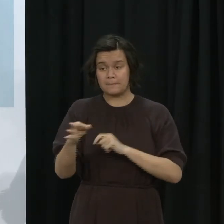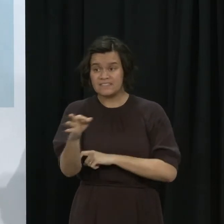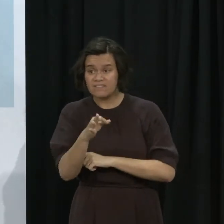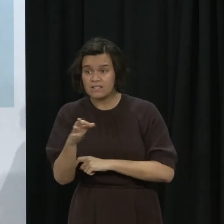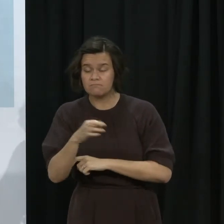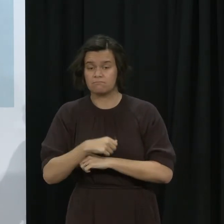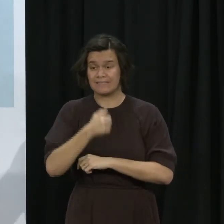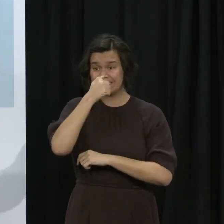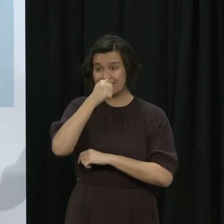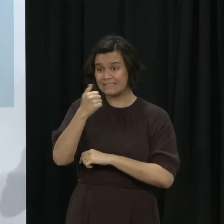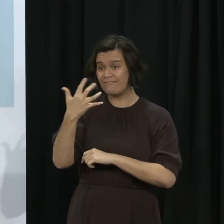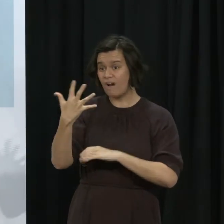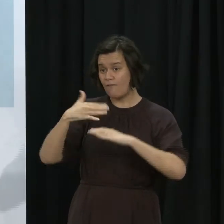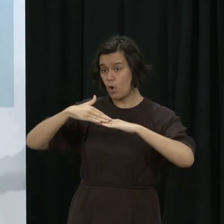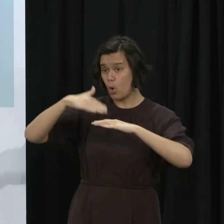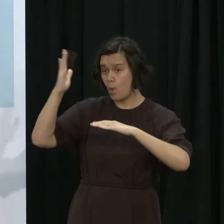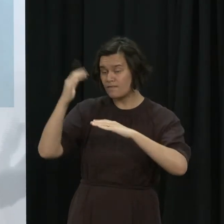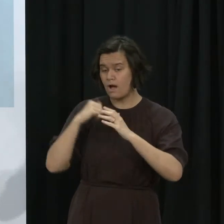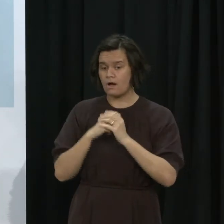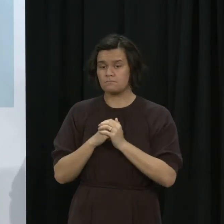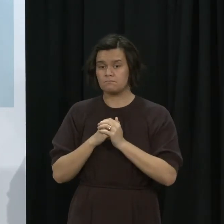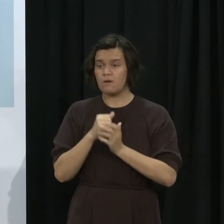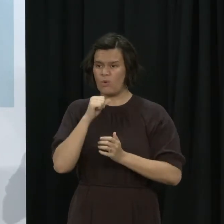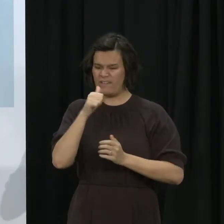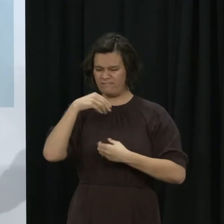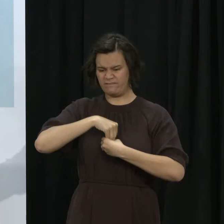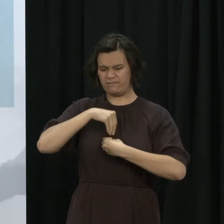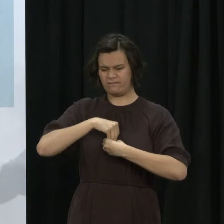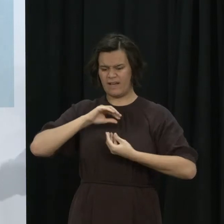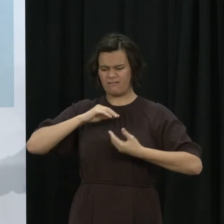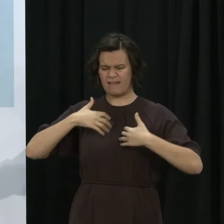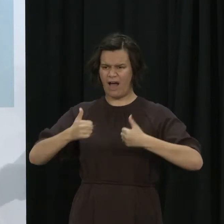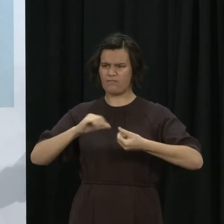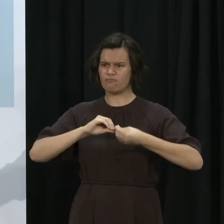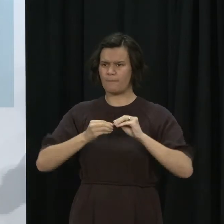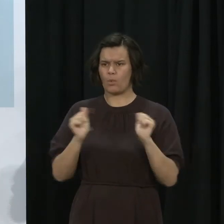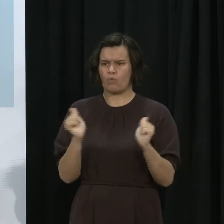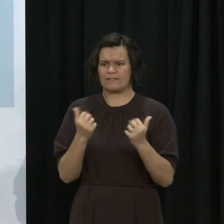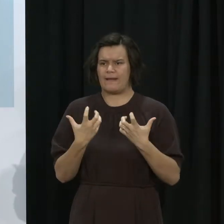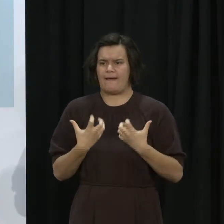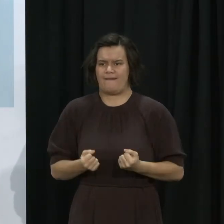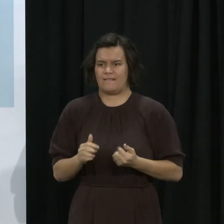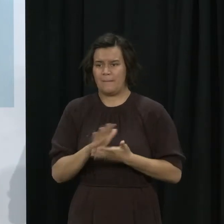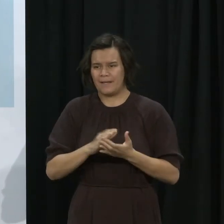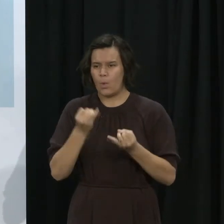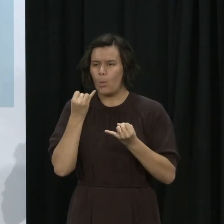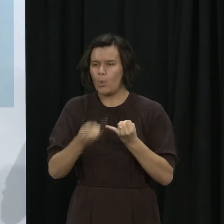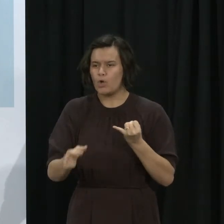te COVID 19, ka tupono ranei ki te mate kino i te wa kotahi te